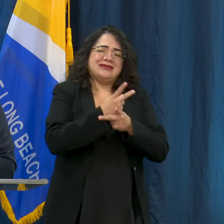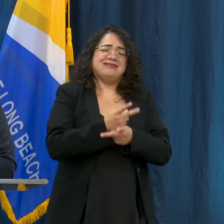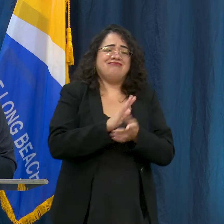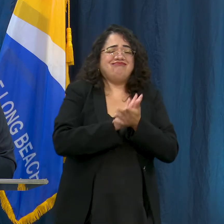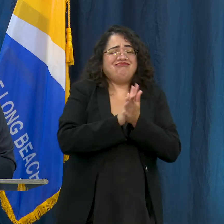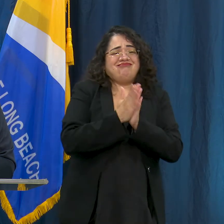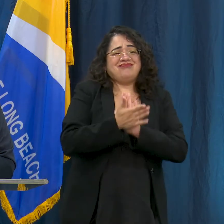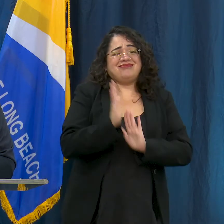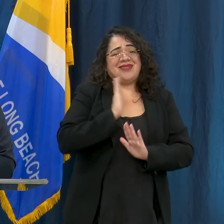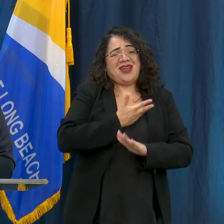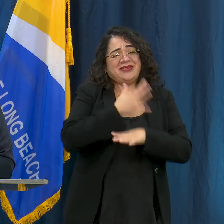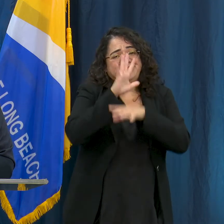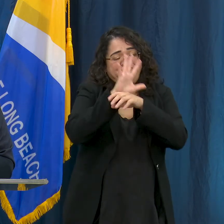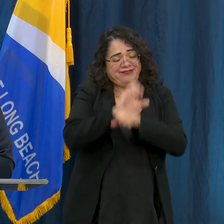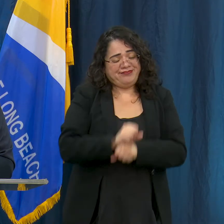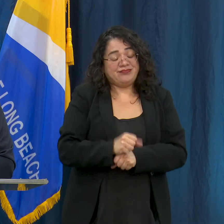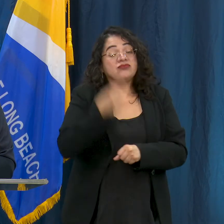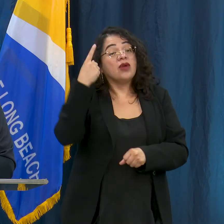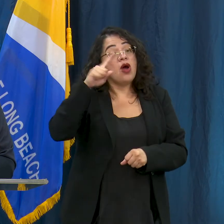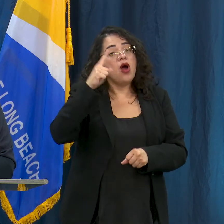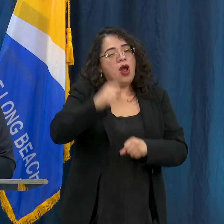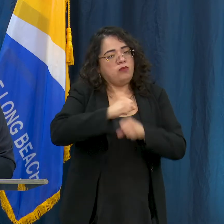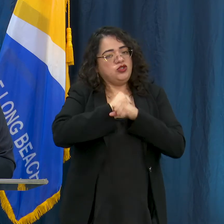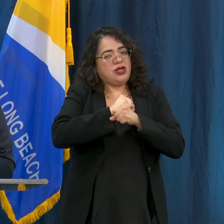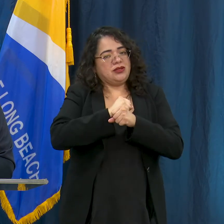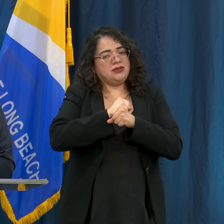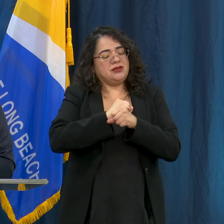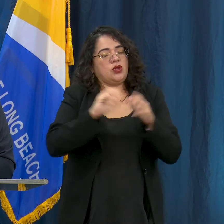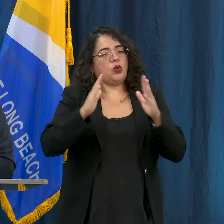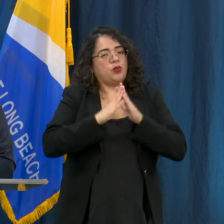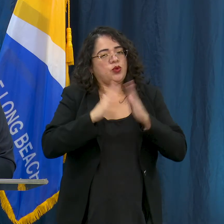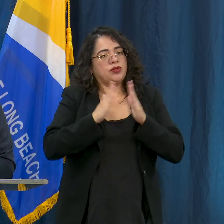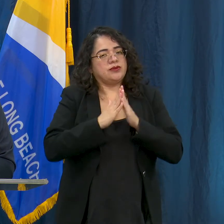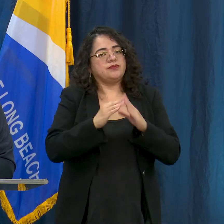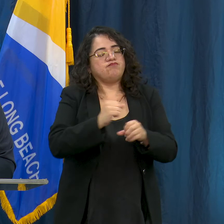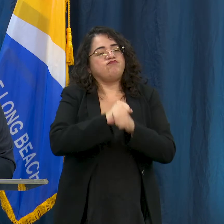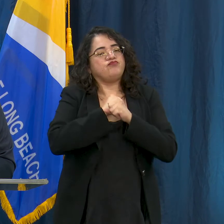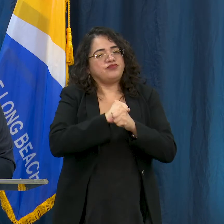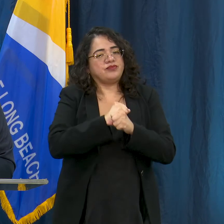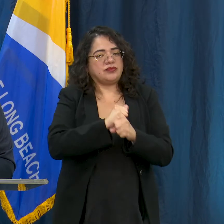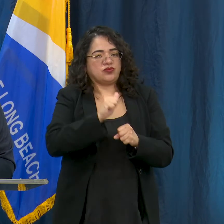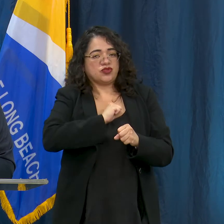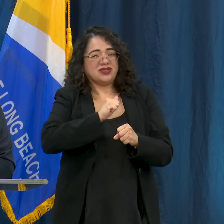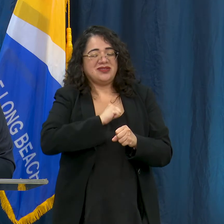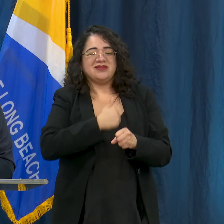para asegurar nose que nos llegamos una propogation del DeRose otra vez el